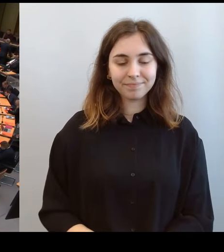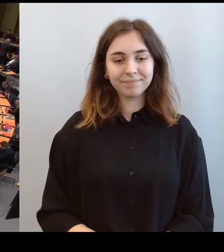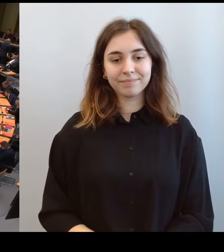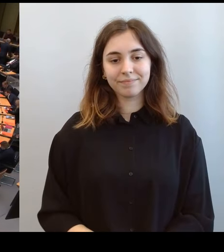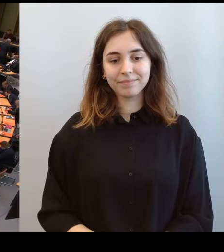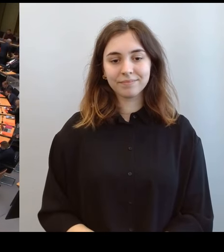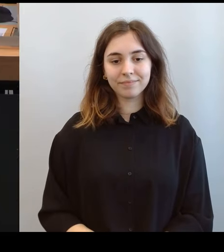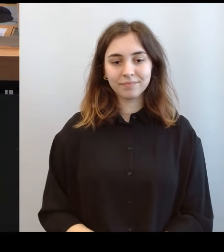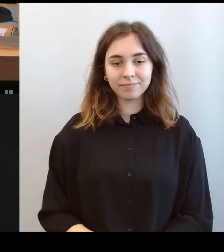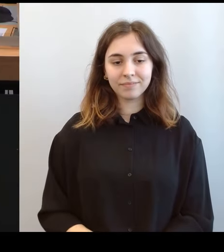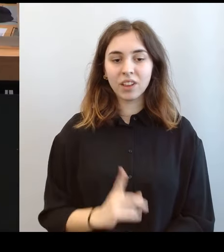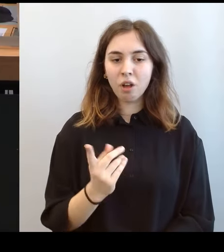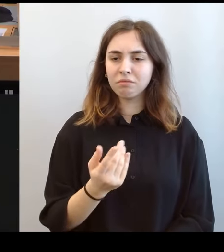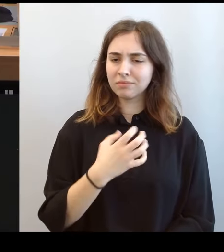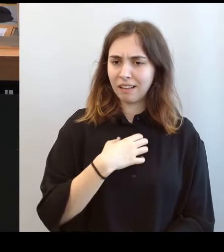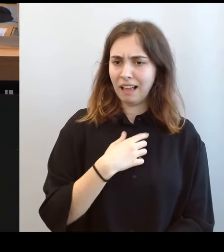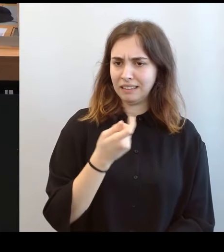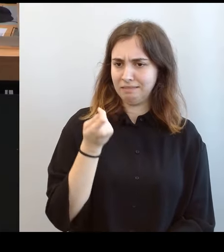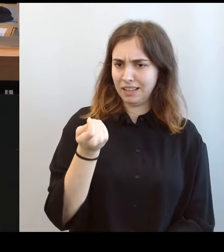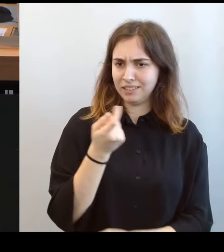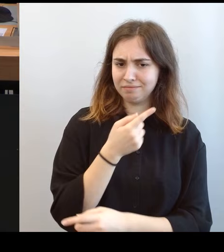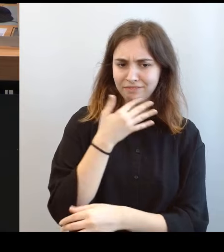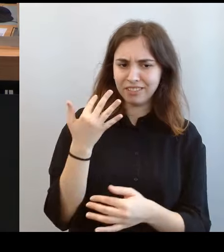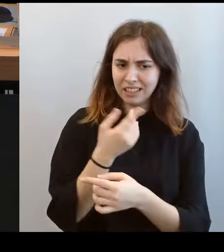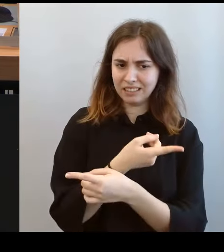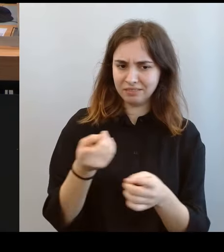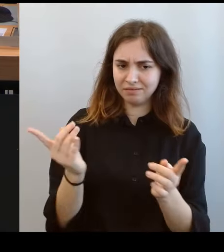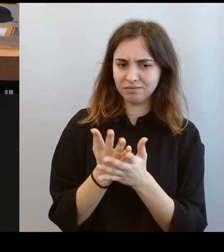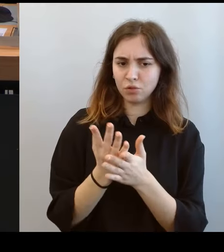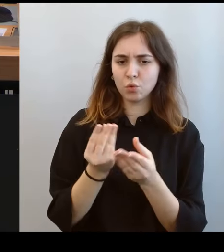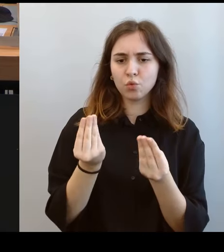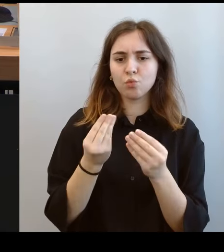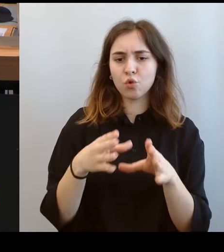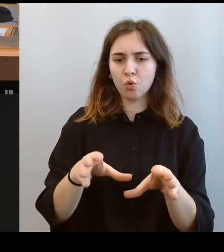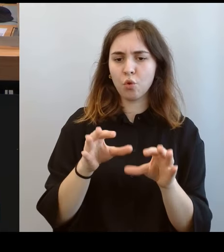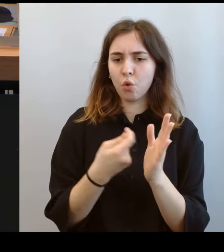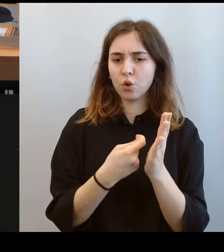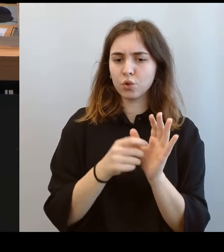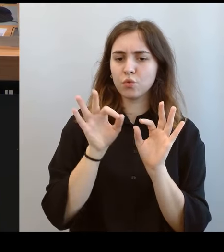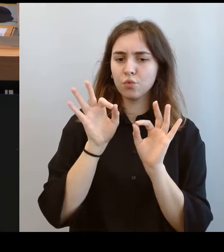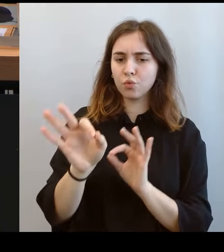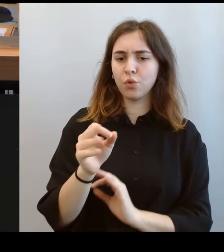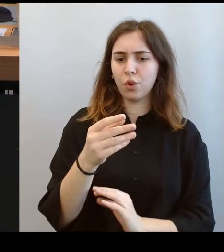übernehmen die Kosten für die Vorsorgeuntersuchung U 10, U 11 und J2 auf freiwilliger Basis.